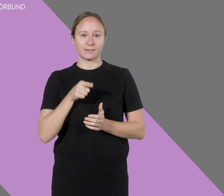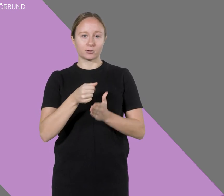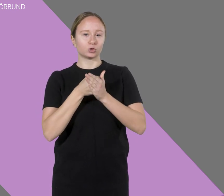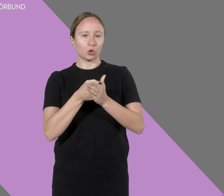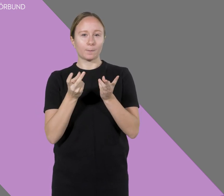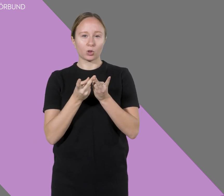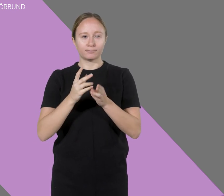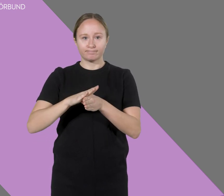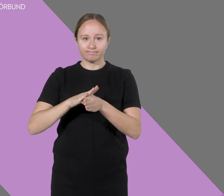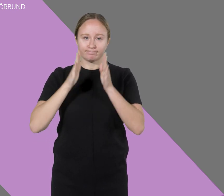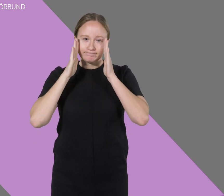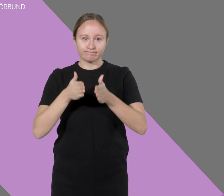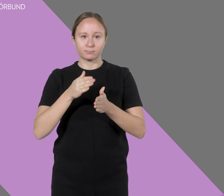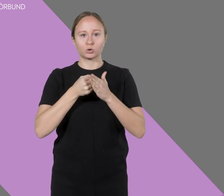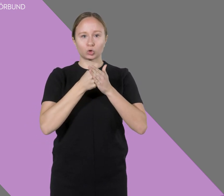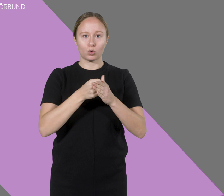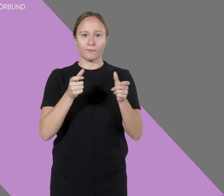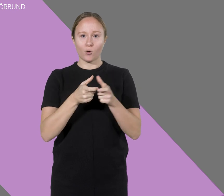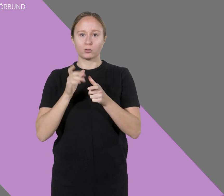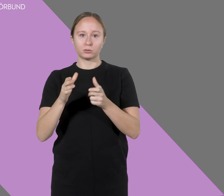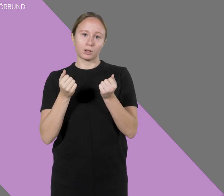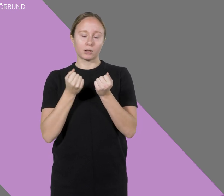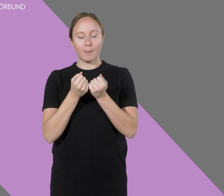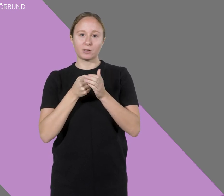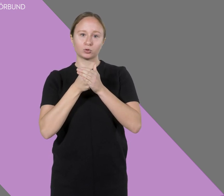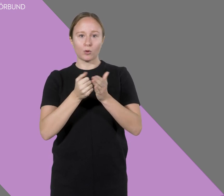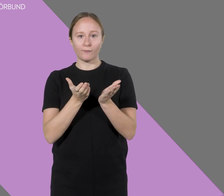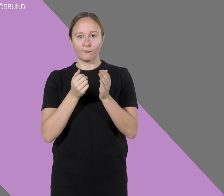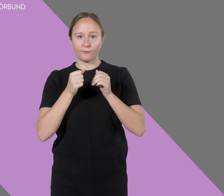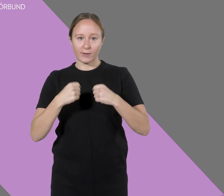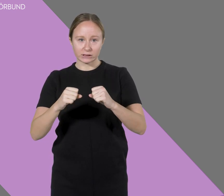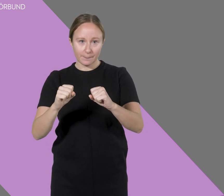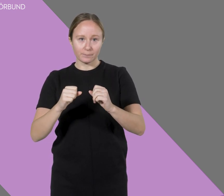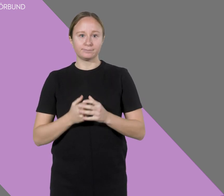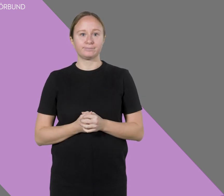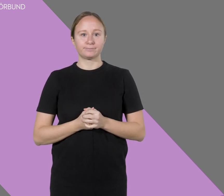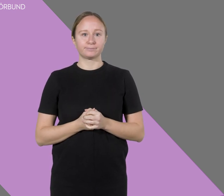Understödet är avsett att användas till att stöda föreningarnas kamratverksamhet.